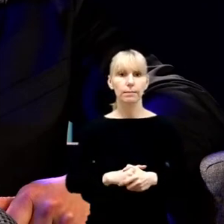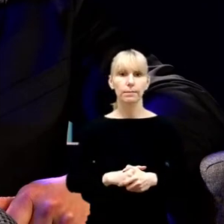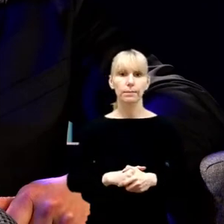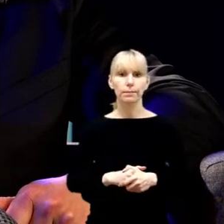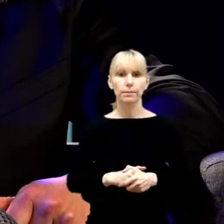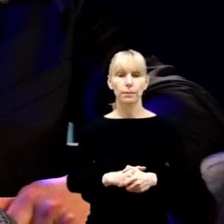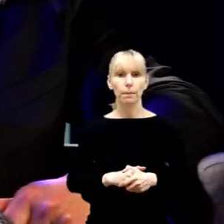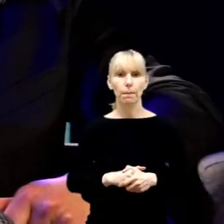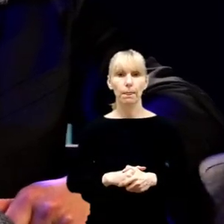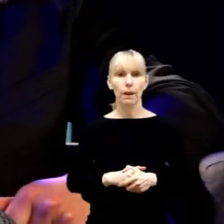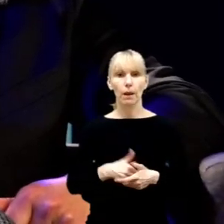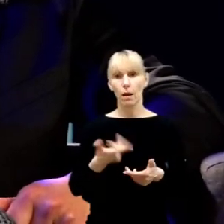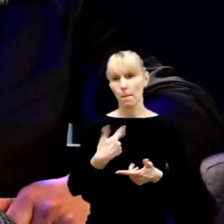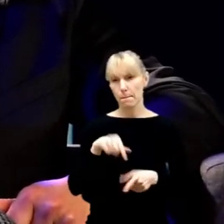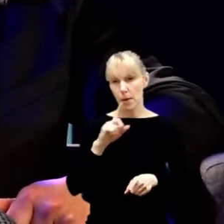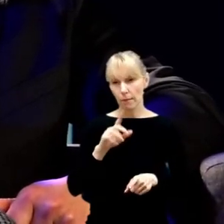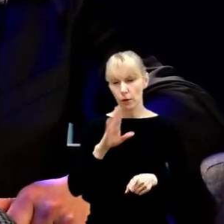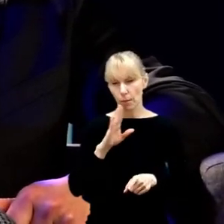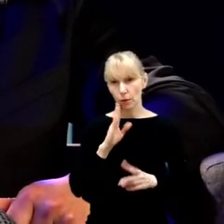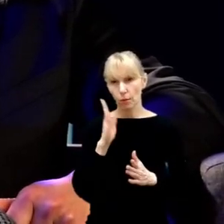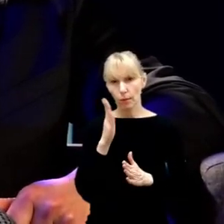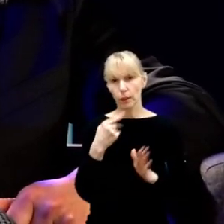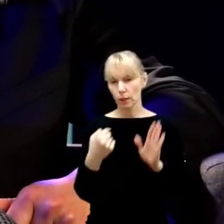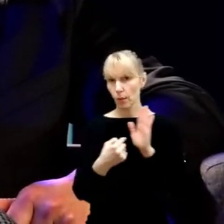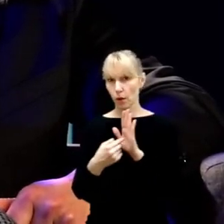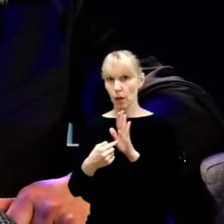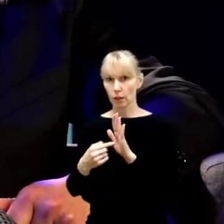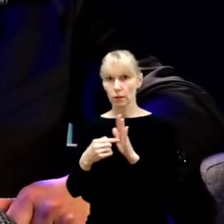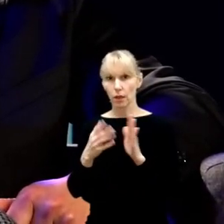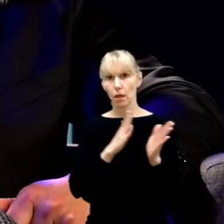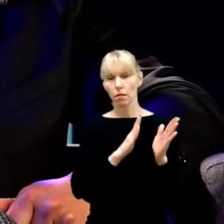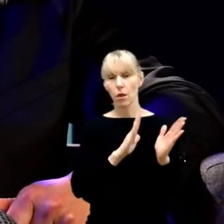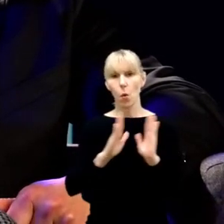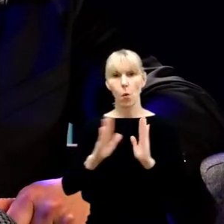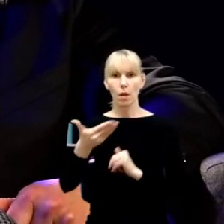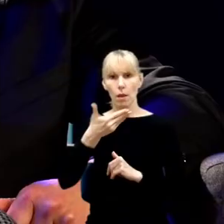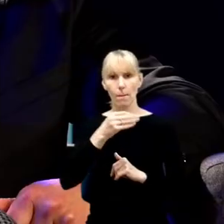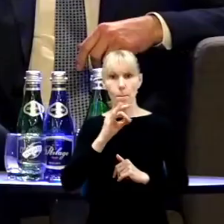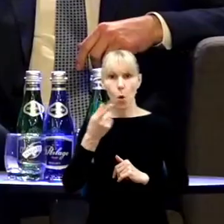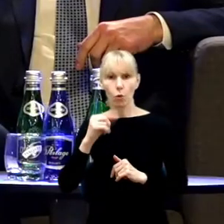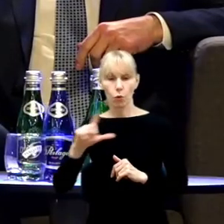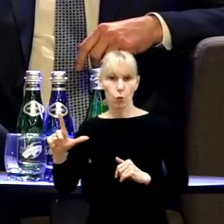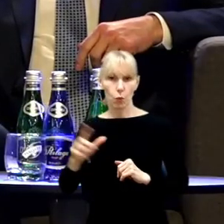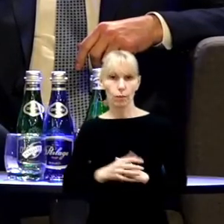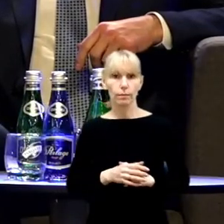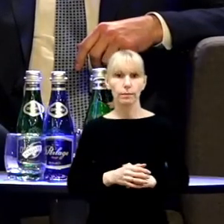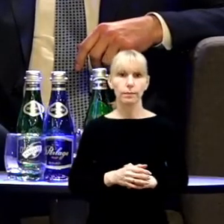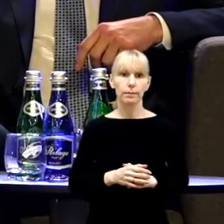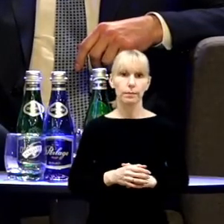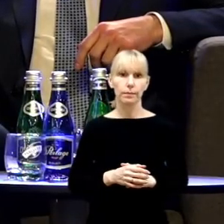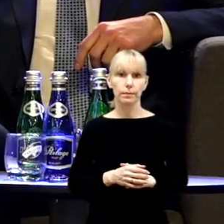modułowy, który jest bardzo nowoczesny. Można powiedzieć według mojej najlepszej wiedzy, to jest między